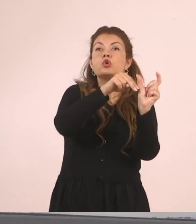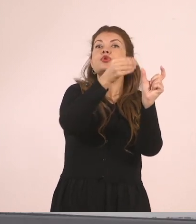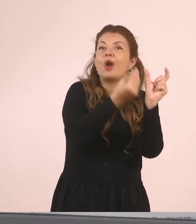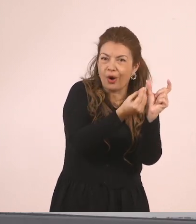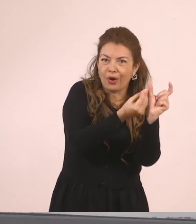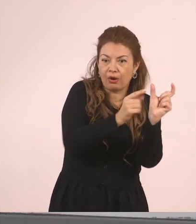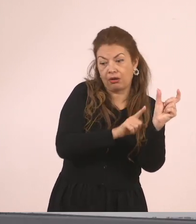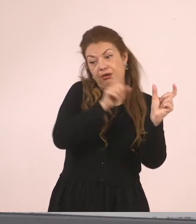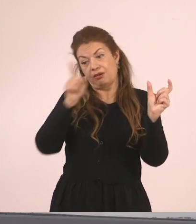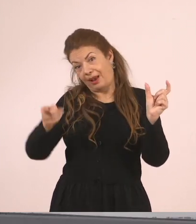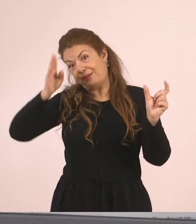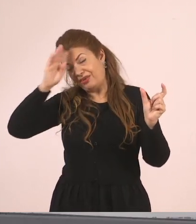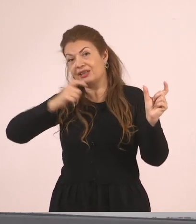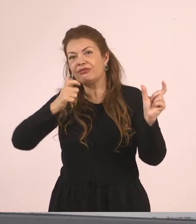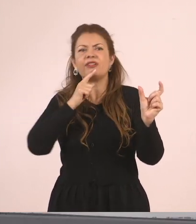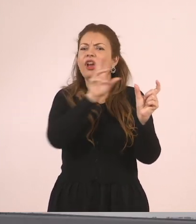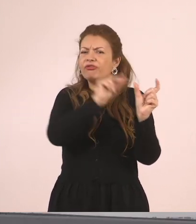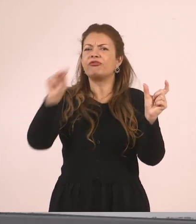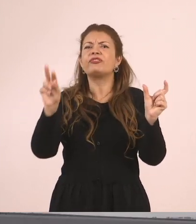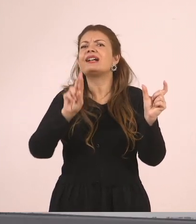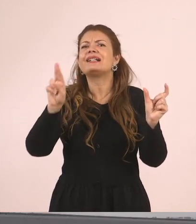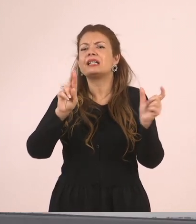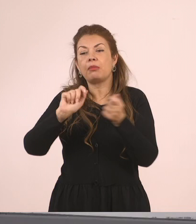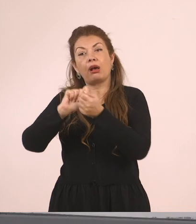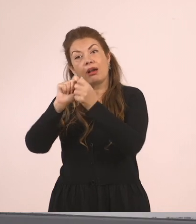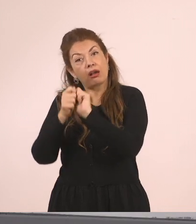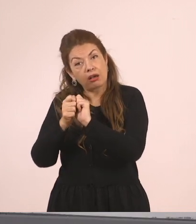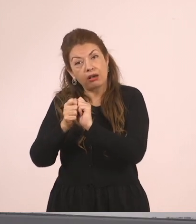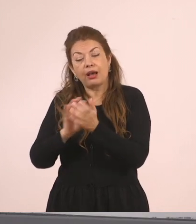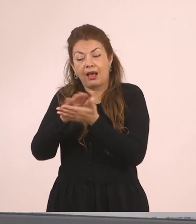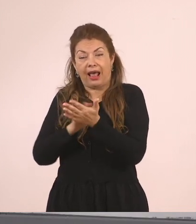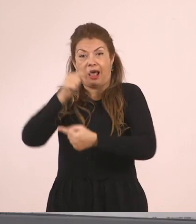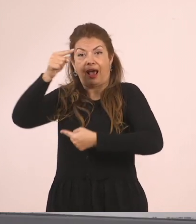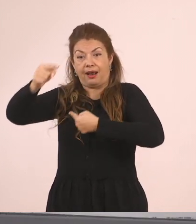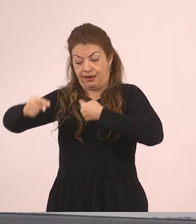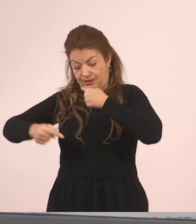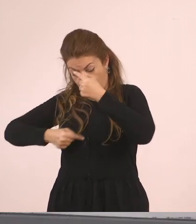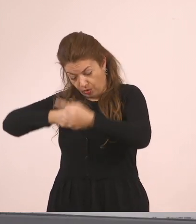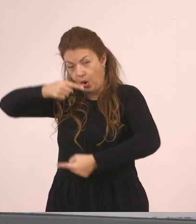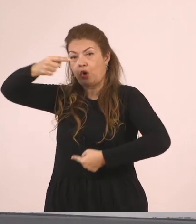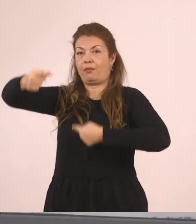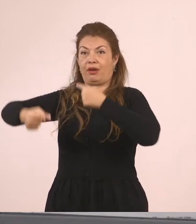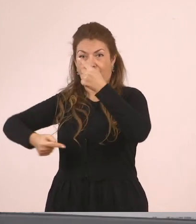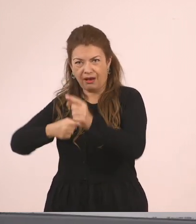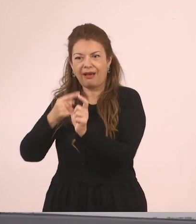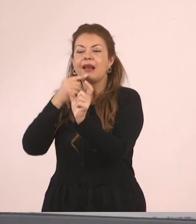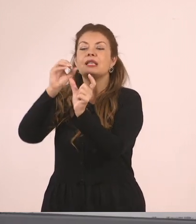Και στην Παθητική Φωνή πώς θα γίνει το ίδιο ρήμα; Ανακυκλώνομαι. Και γιατί με ενδιαφέρει αυτό τώρα;